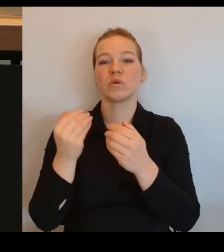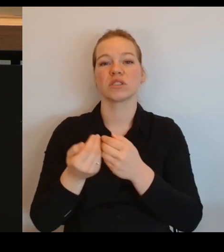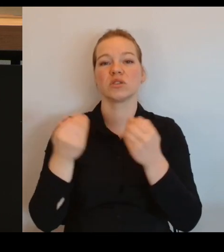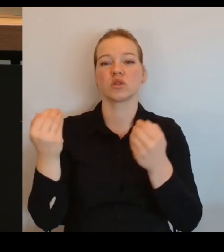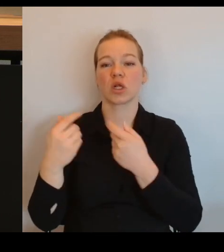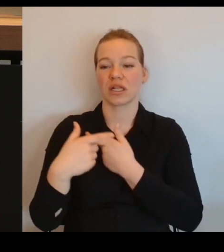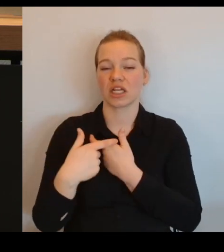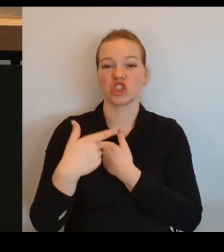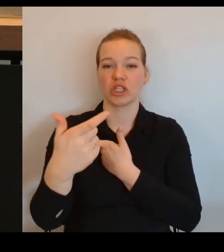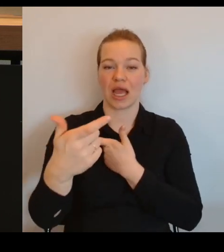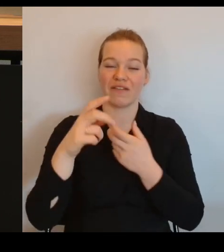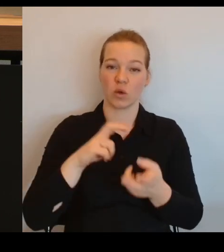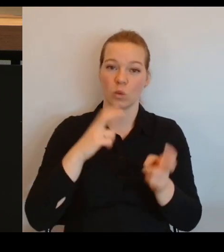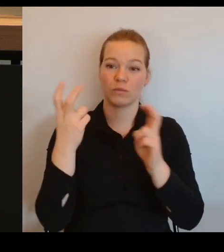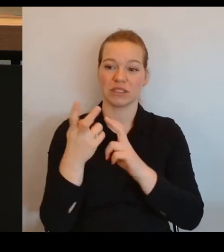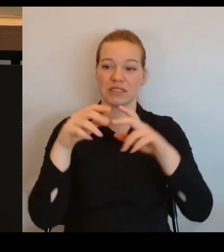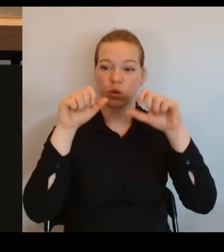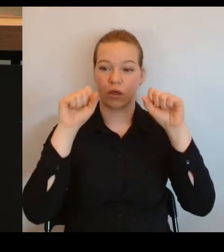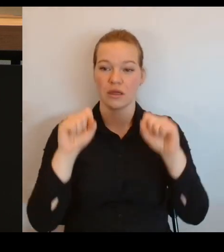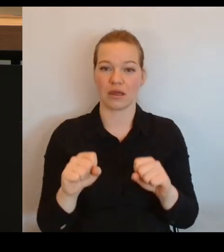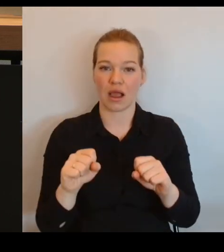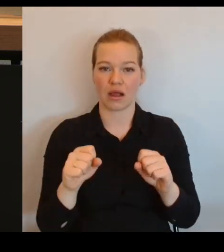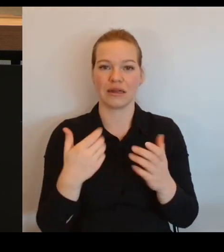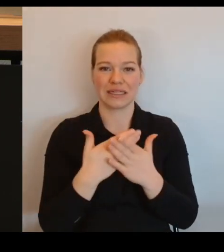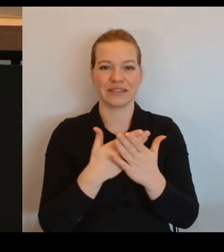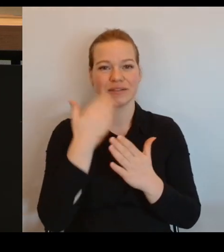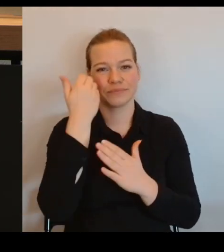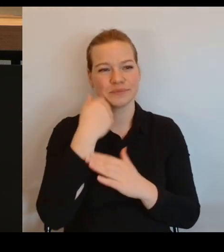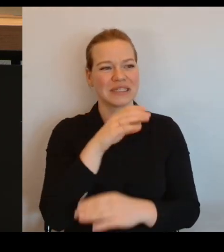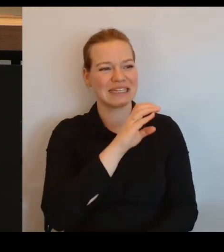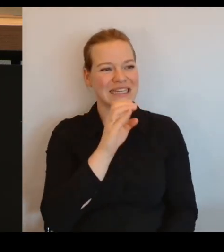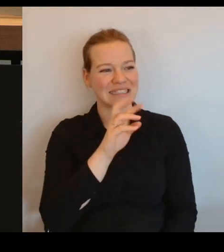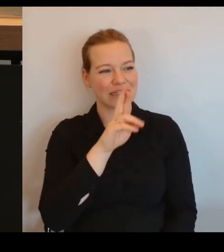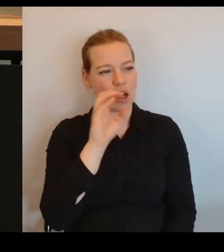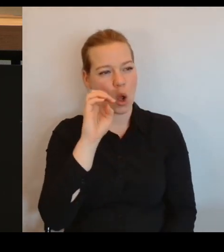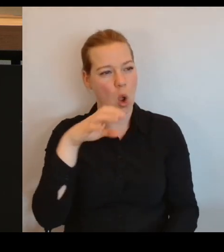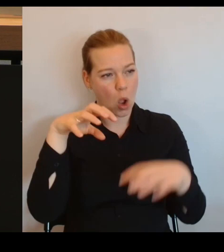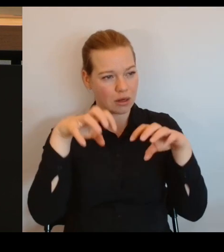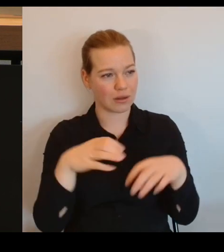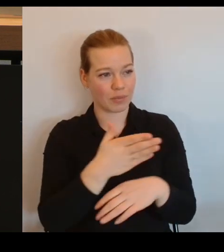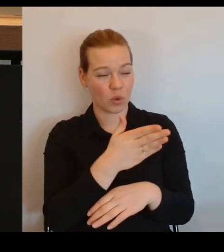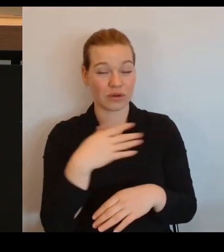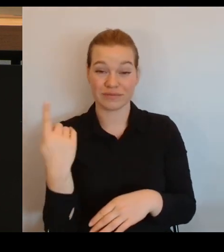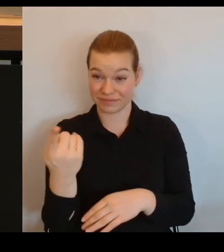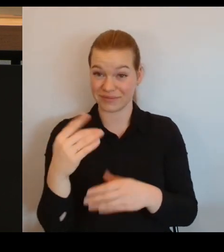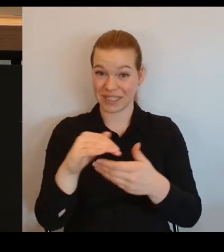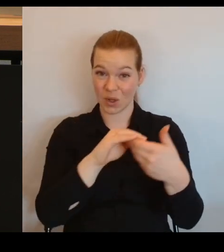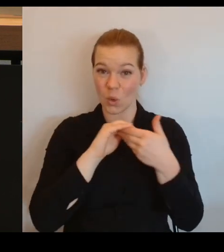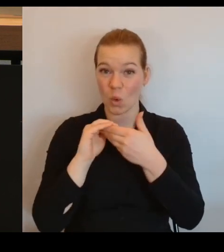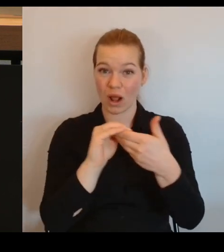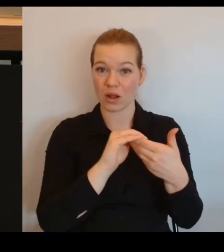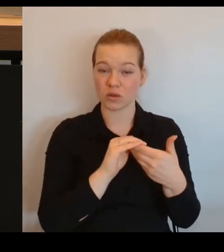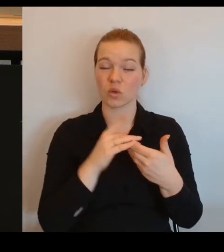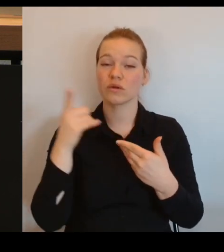Ronneburg, übernimmt die Koalition ganz ausdrücklich Verantwortung für die BVG als Unternehmen des Landes und auch